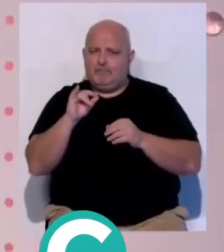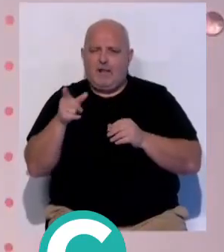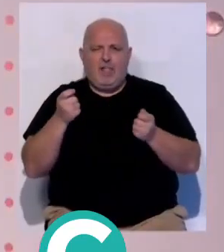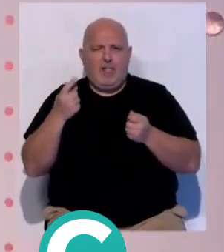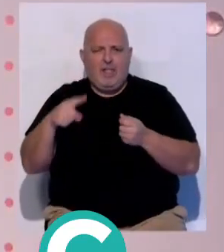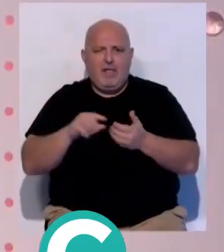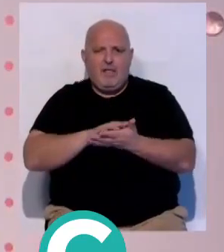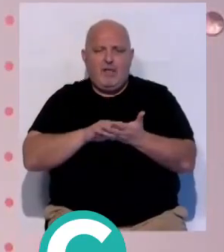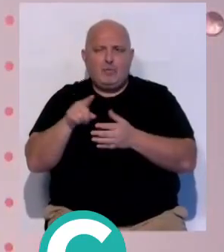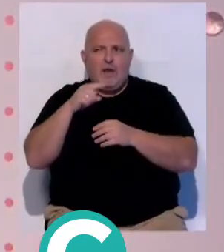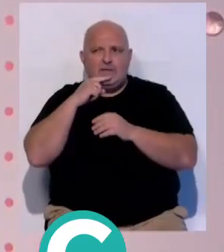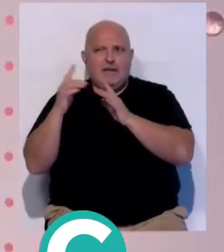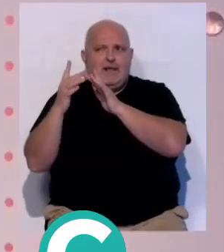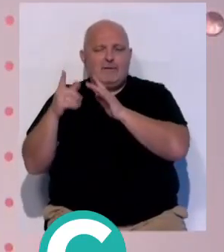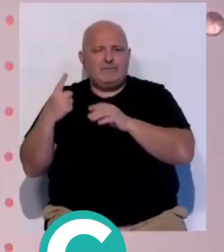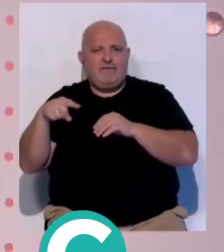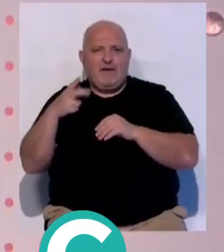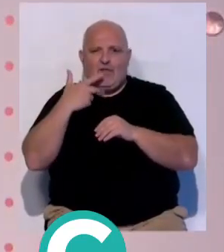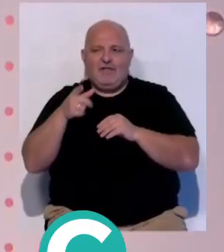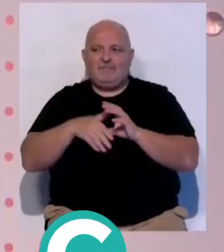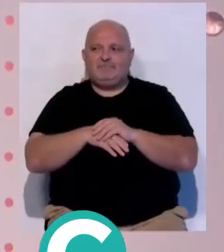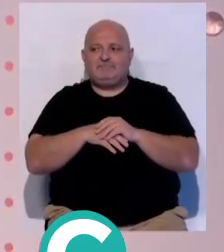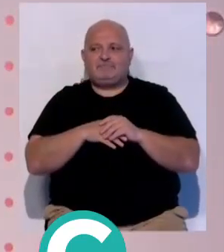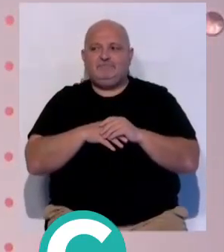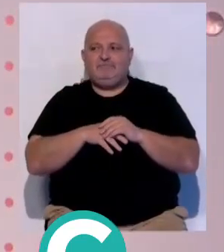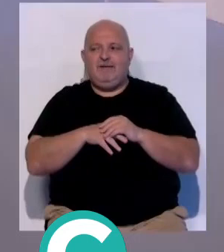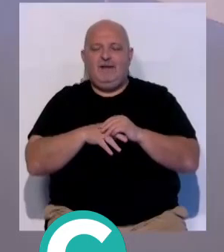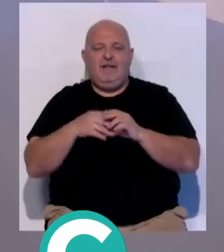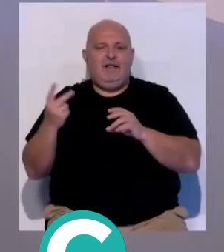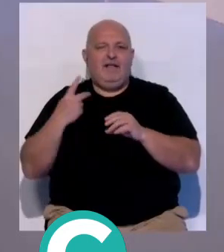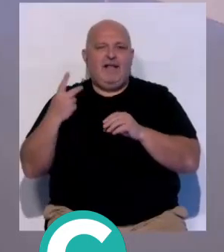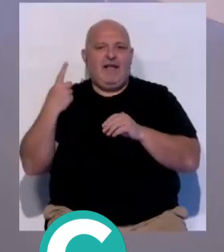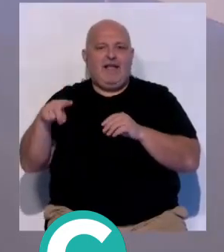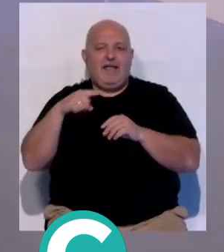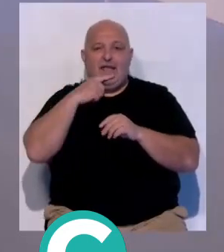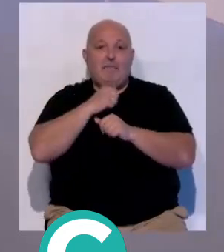allá con elche también que te llama esperemos que no tenemos cosas en elche eh esperemos que